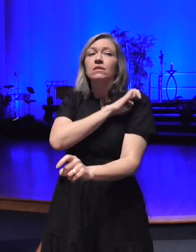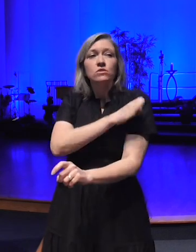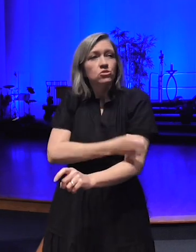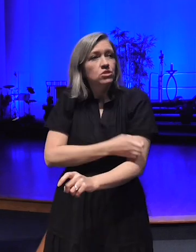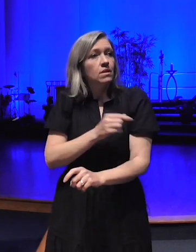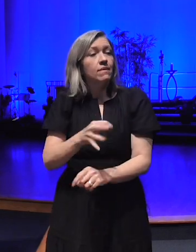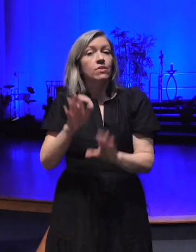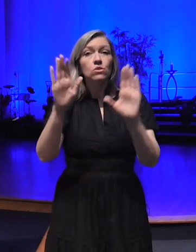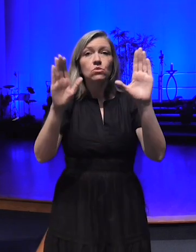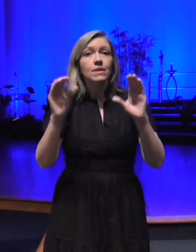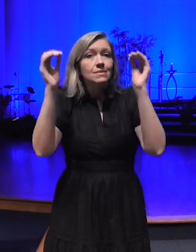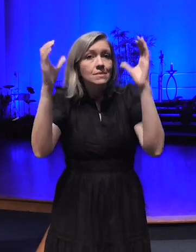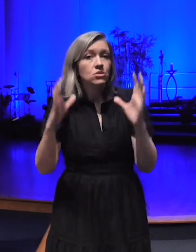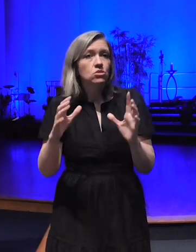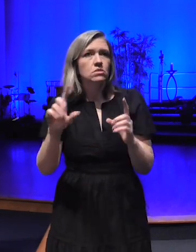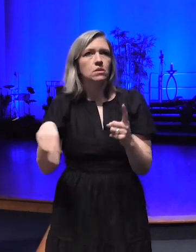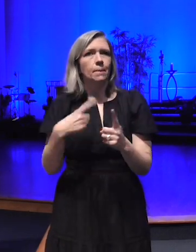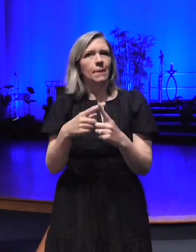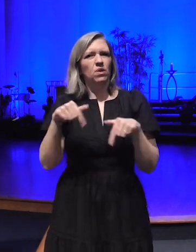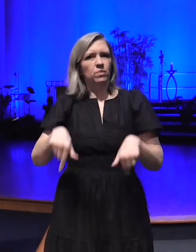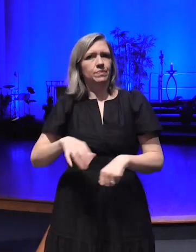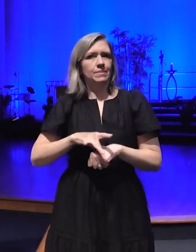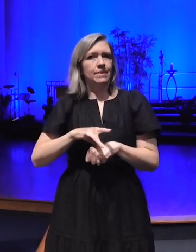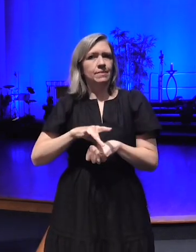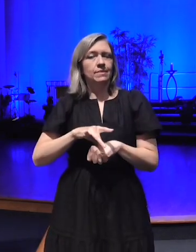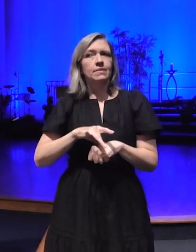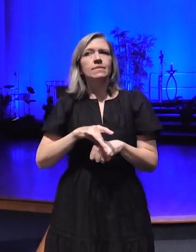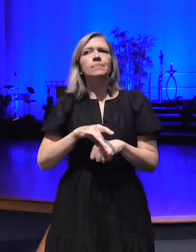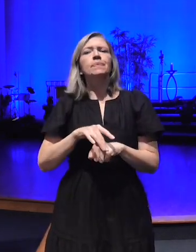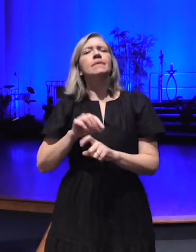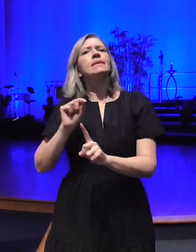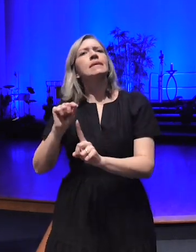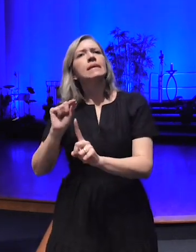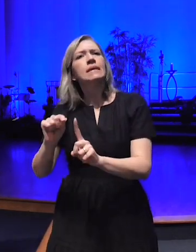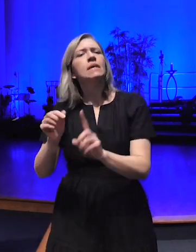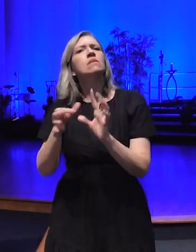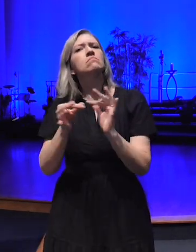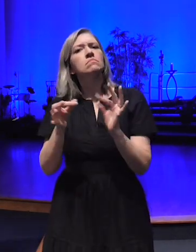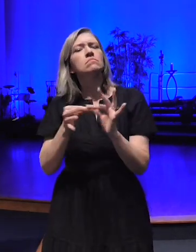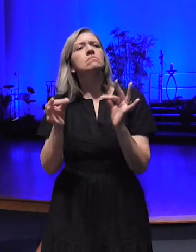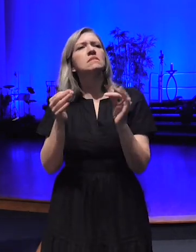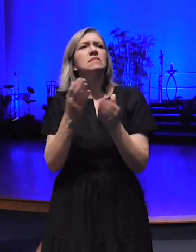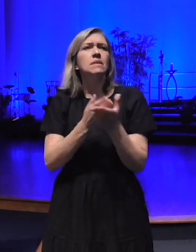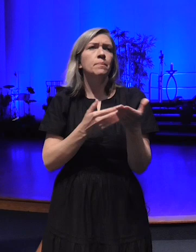este planeta y él dice algunas cosas, muchas cosas, pero aquí hay algunos pasajes que quiero